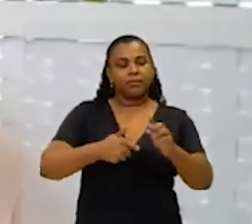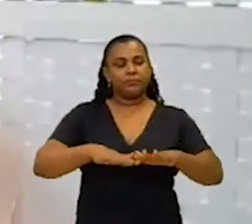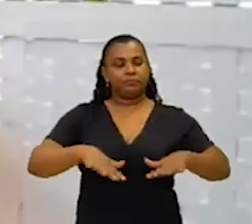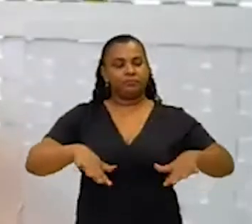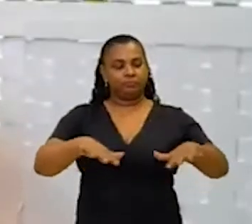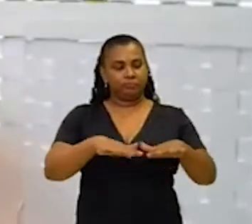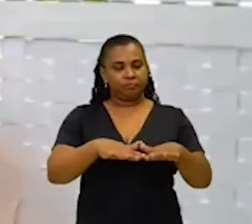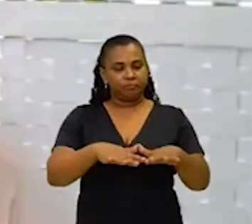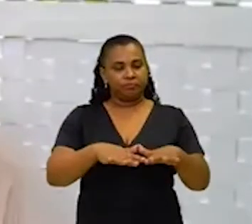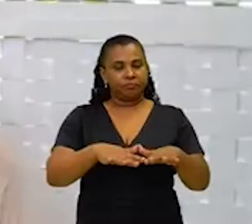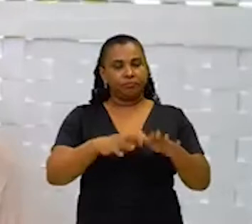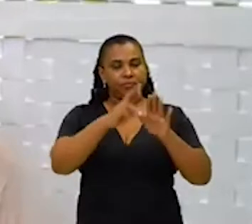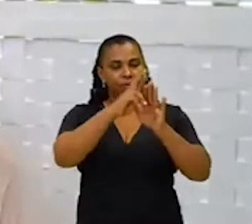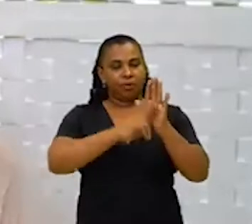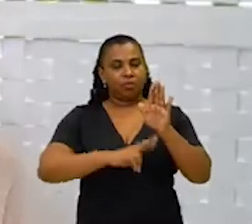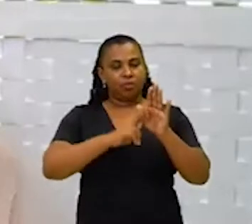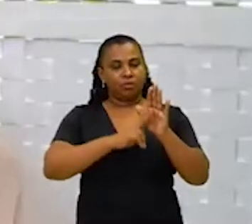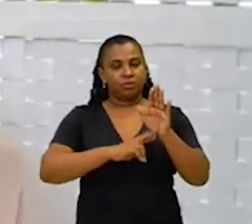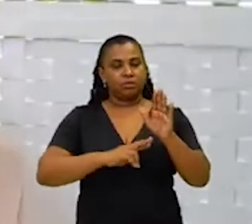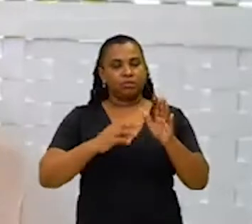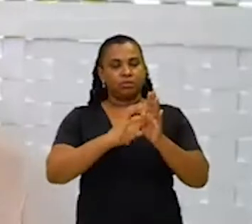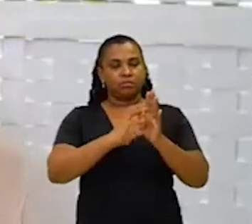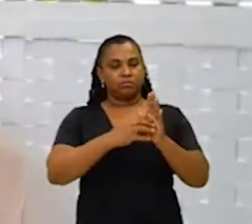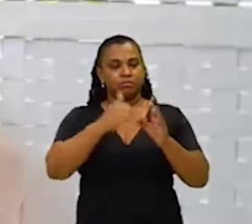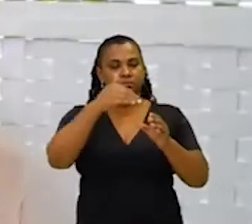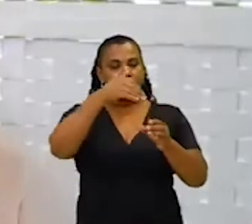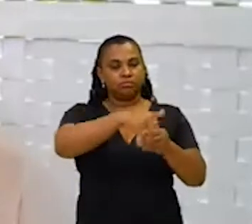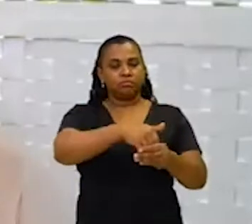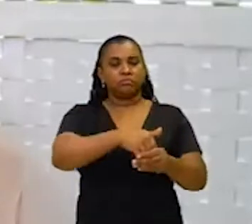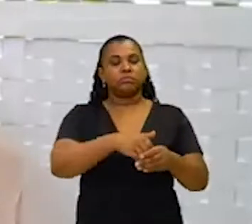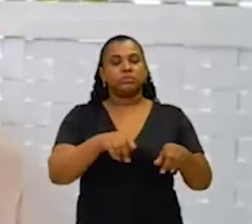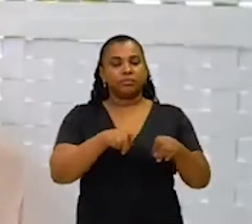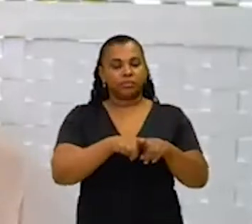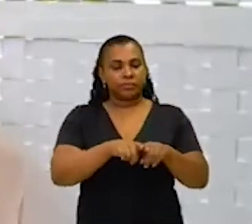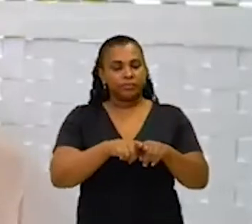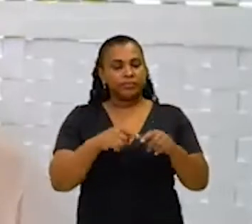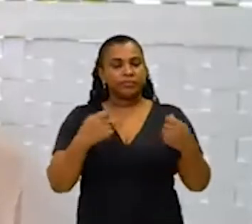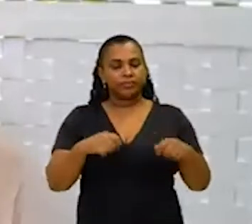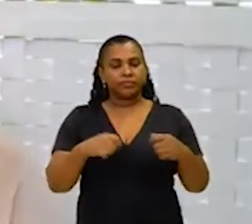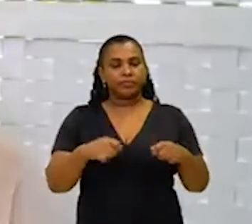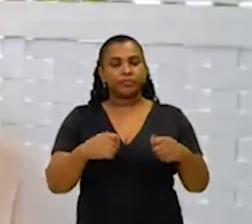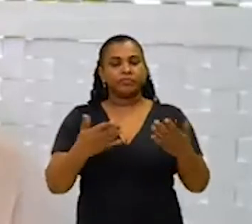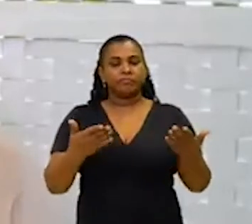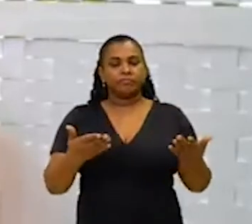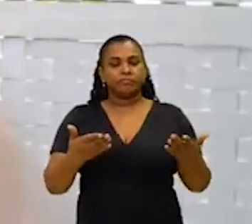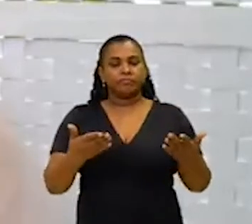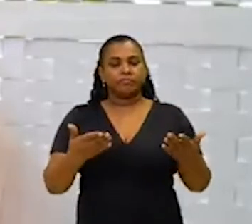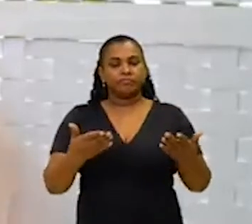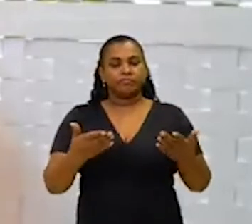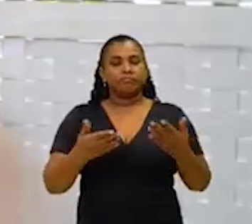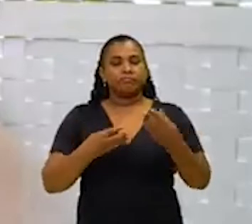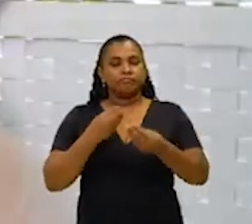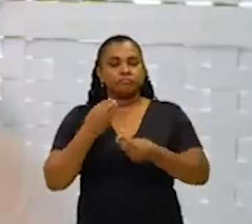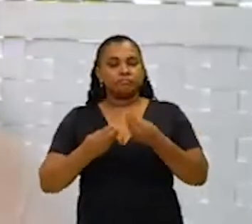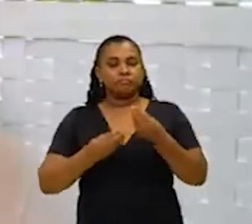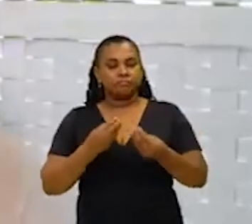regulamentação das candidaturas coletivas também tem sido um caminho Fundamental e acreditam o